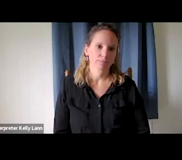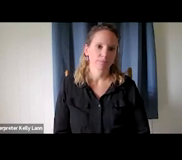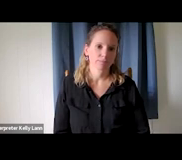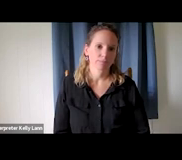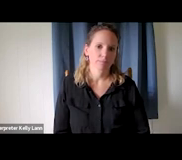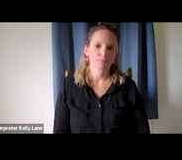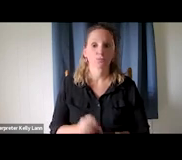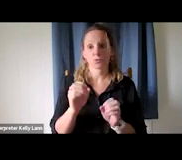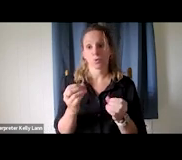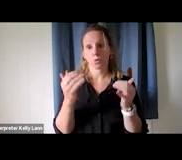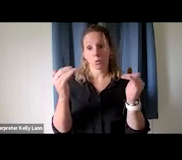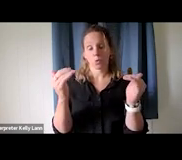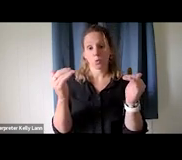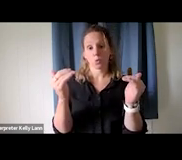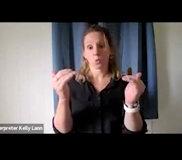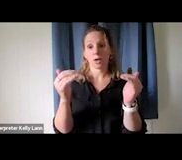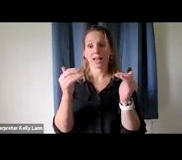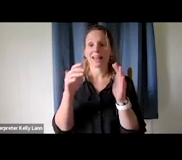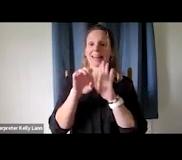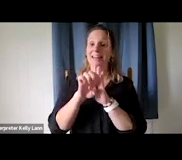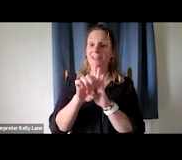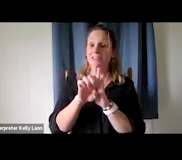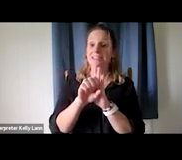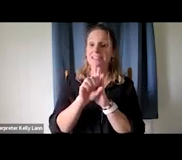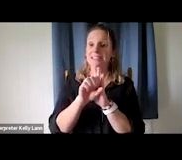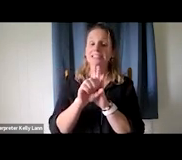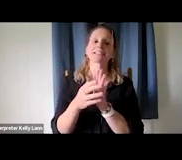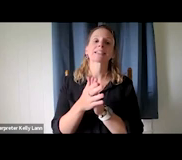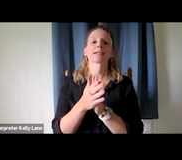La siguiente muestra de redacción aborda la parte de la materialidad.